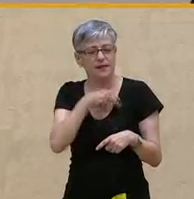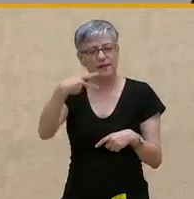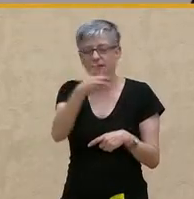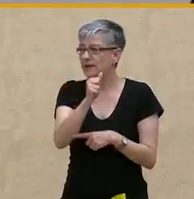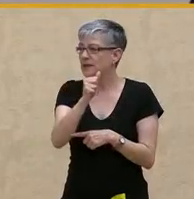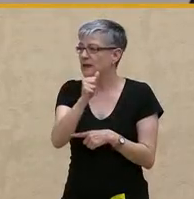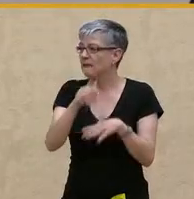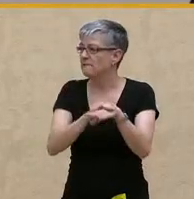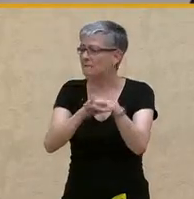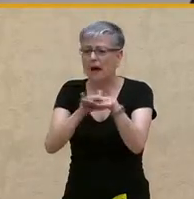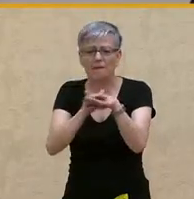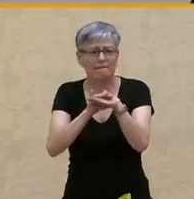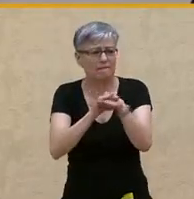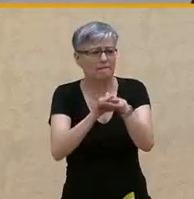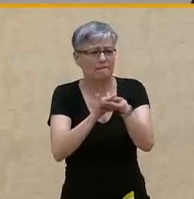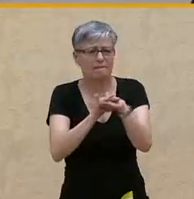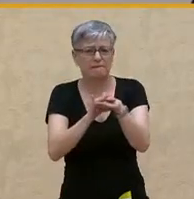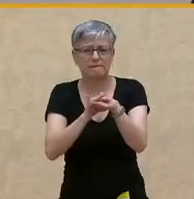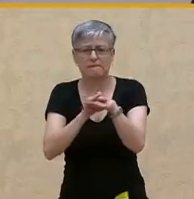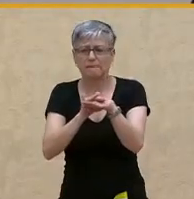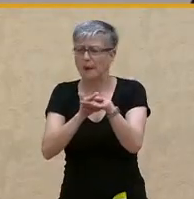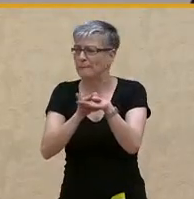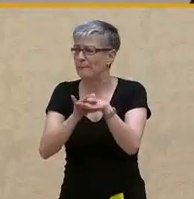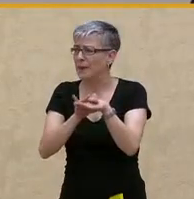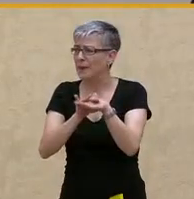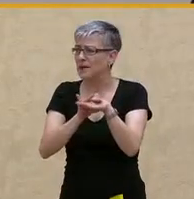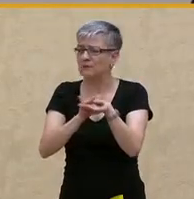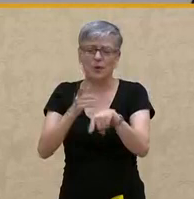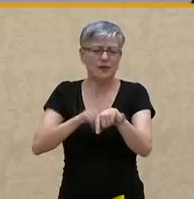perdón, tienes toda la razón. Creo que íbamos mal de tiempo e iba a eliminar